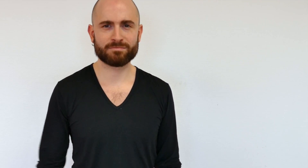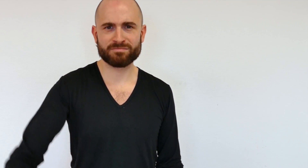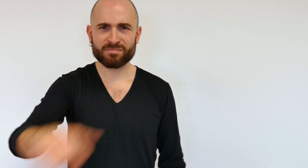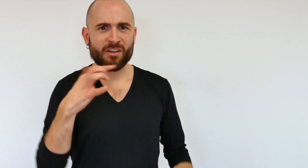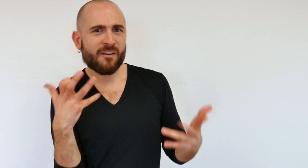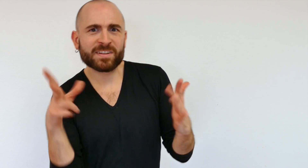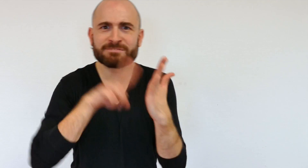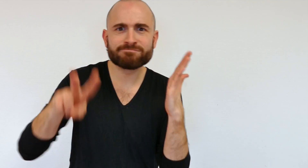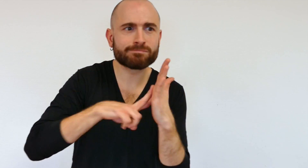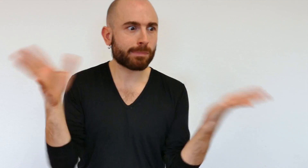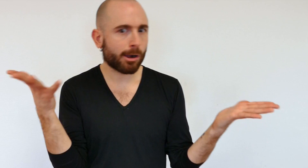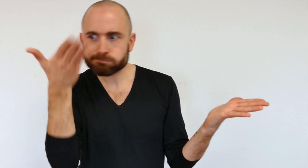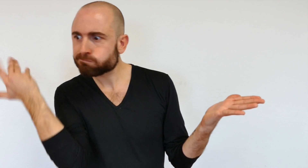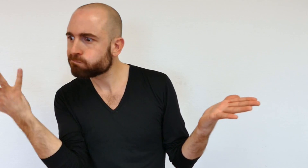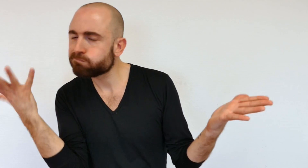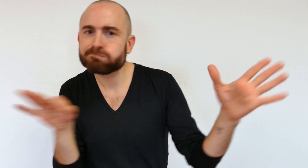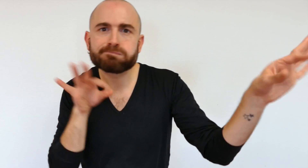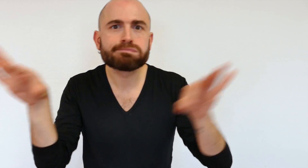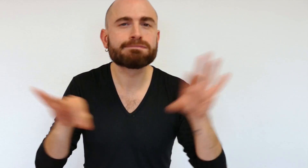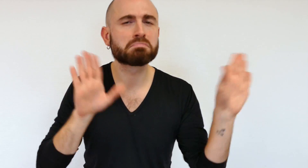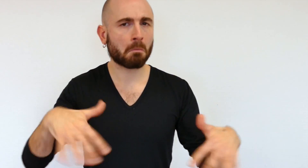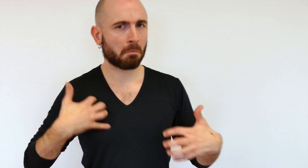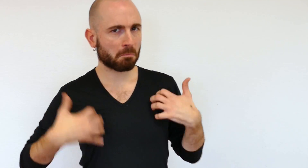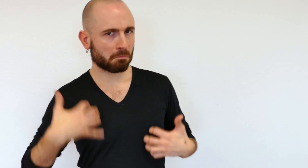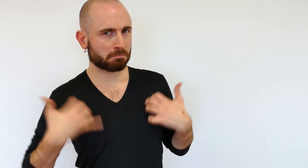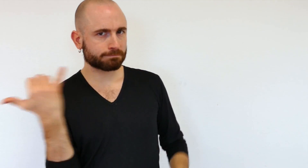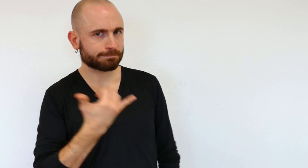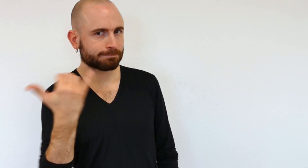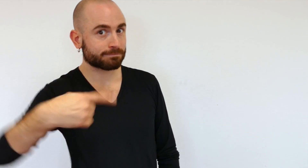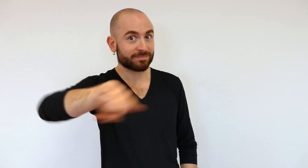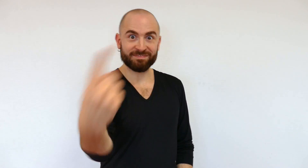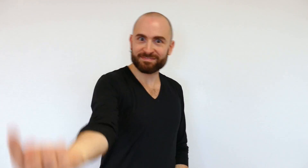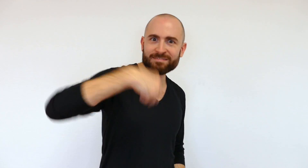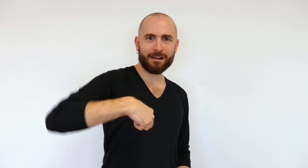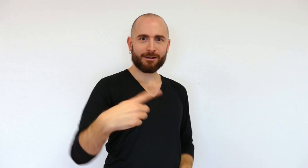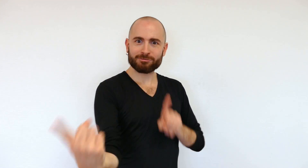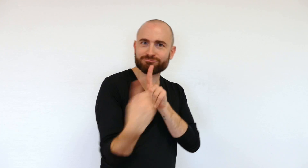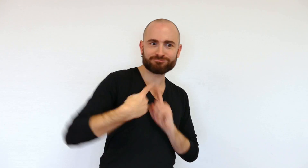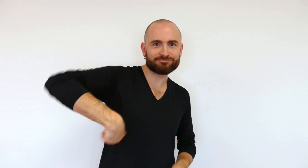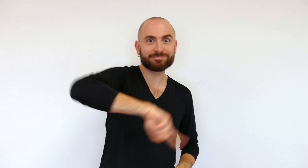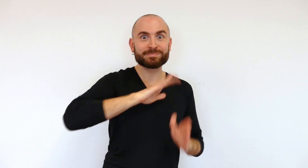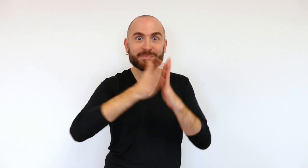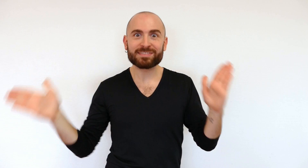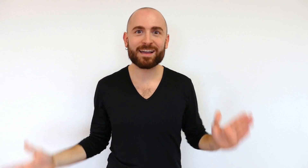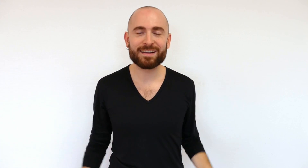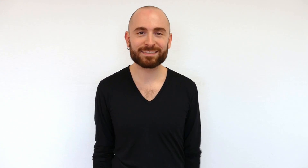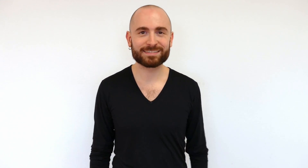Vous avez des envies de lectures, mais vous ne savez pas trop quoi choisir ? N’hésitez plus : venez voir vos bibliothécaires !